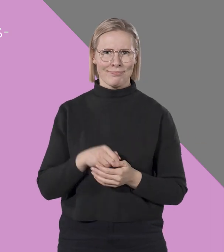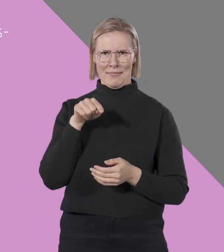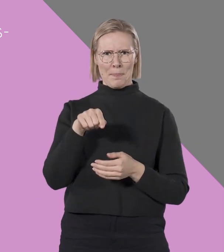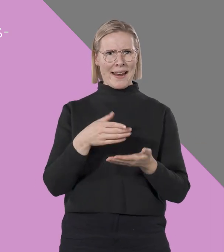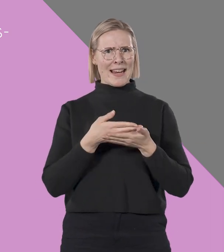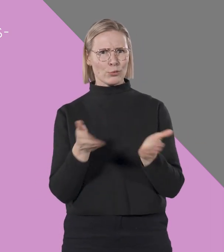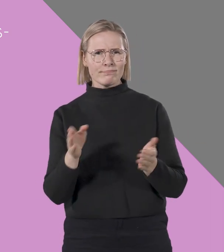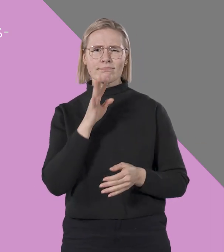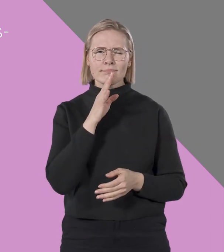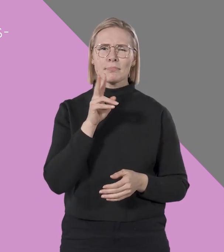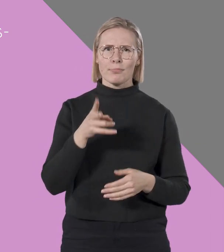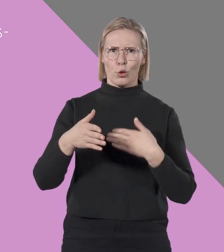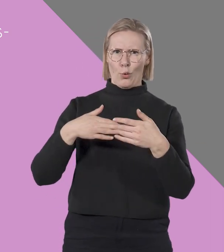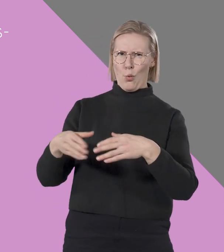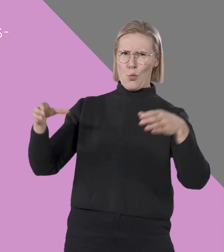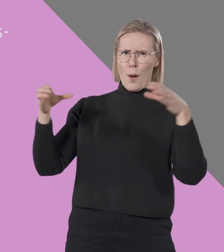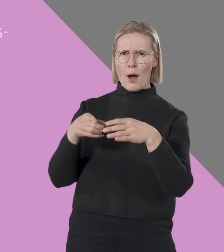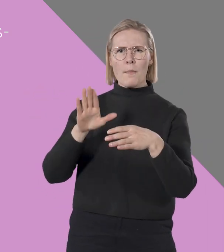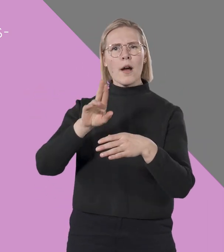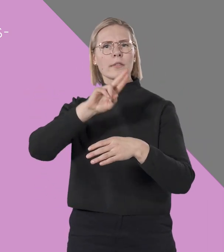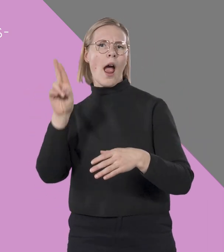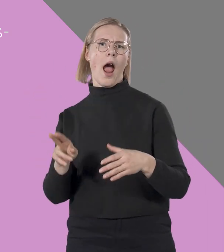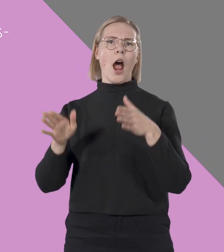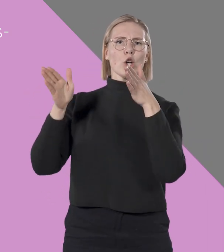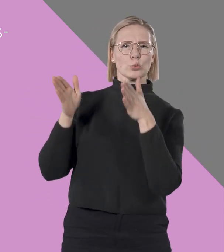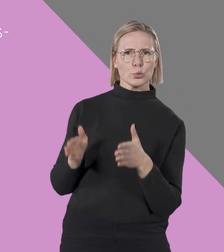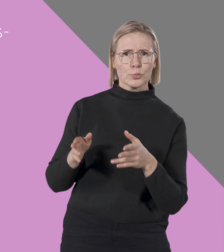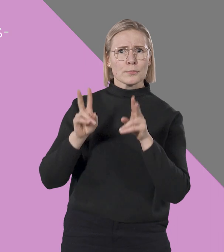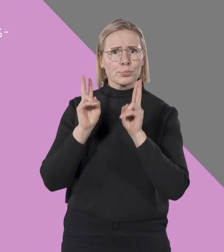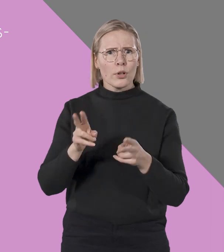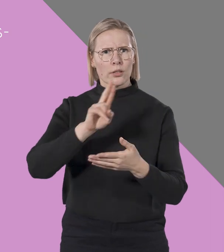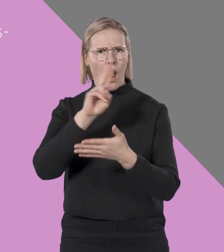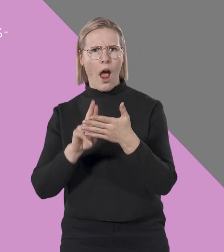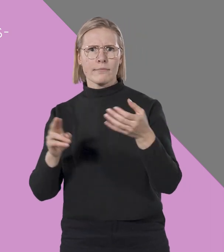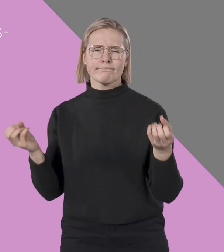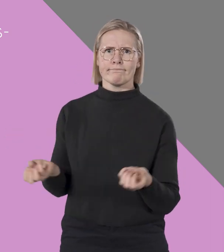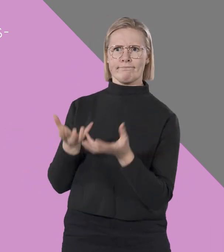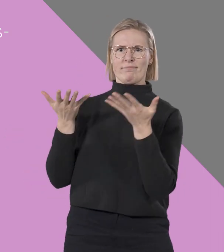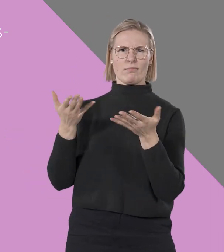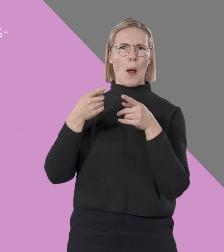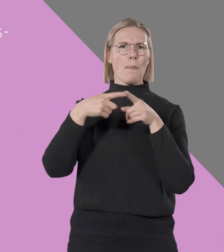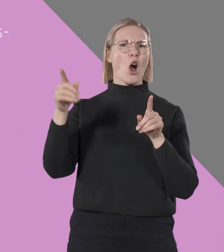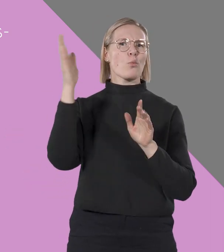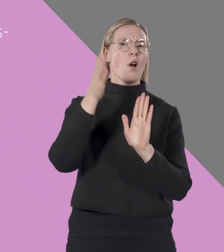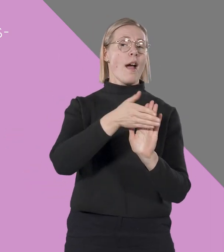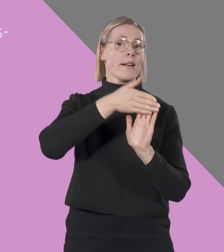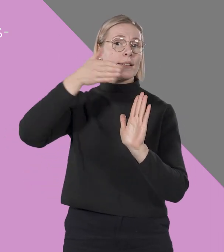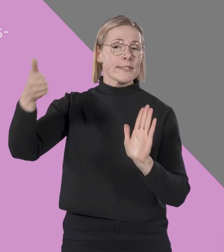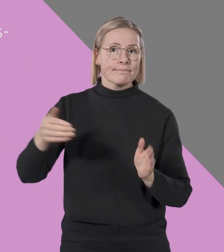joka kertoo viittomakielisen työryhmän taiteilijuudesta - ja taiteen tekemisestä poikkeusaikoina.